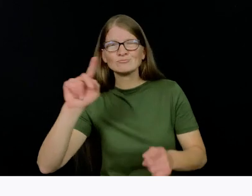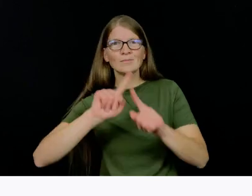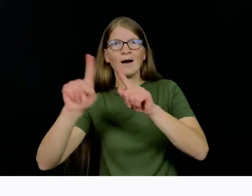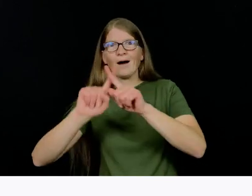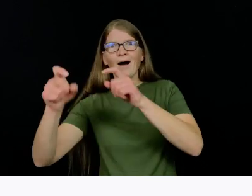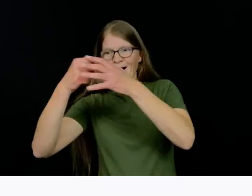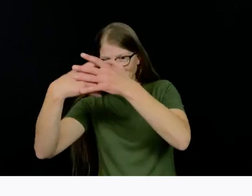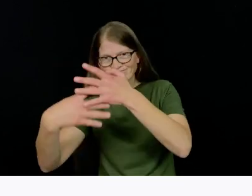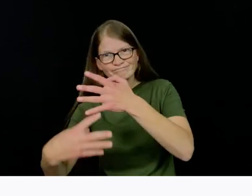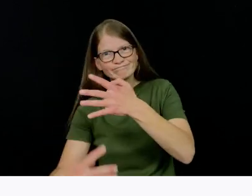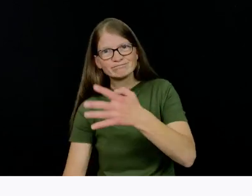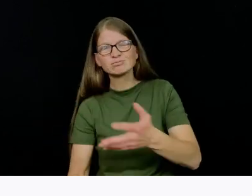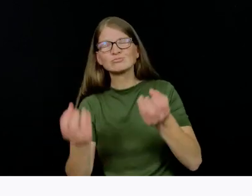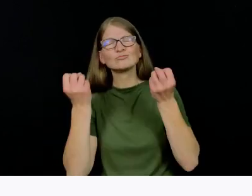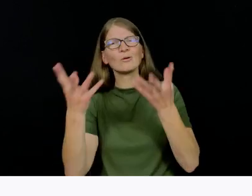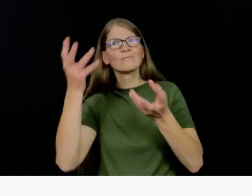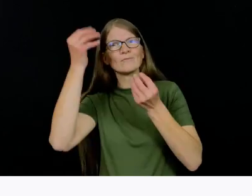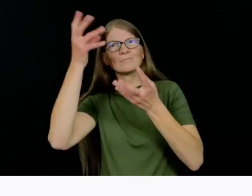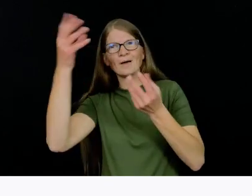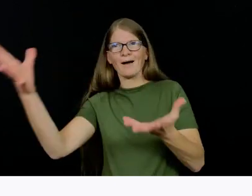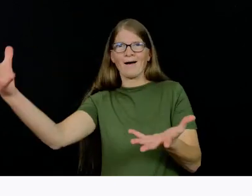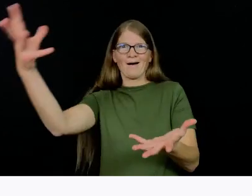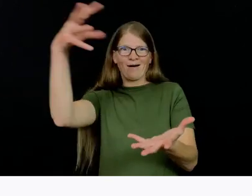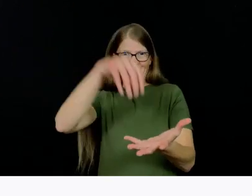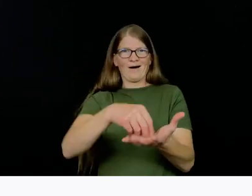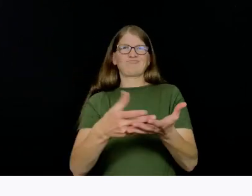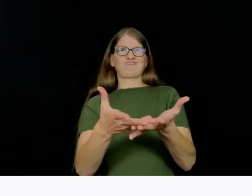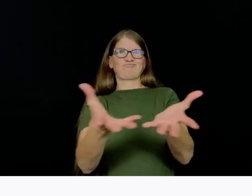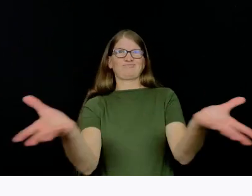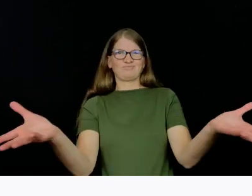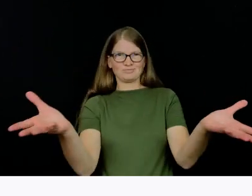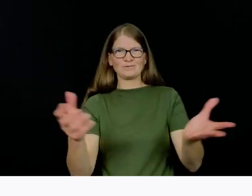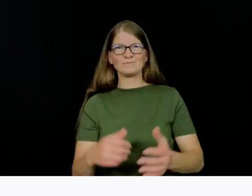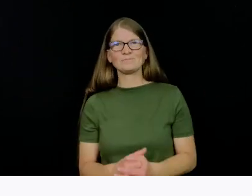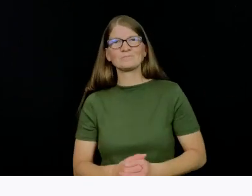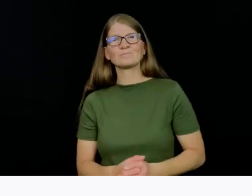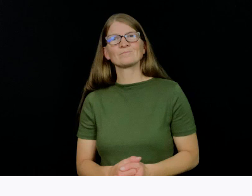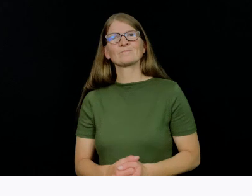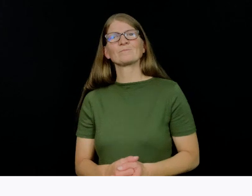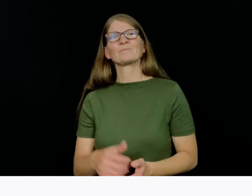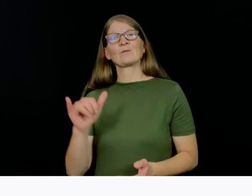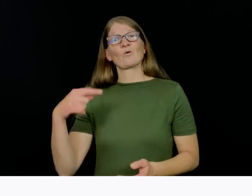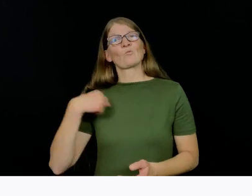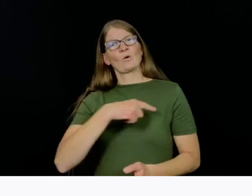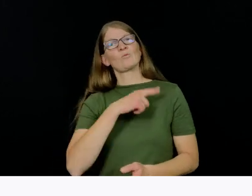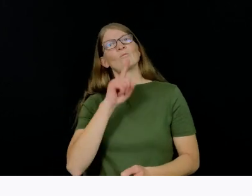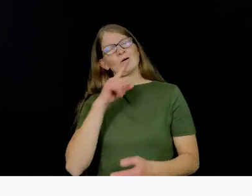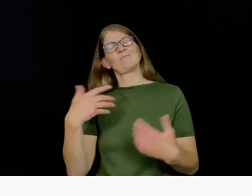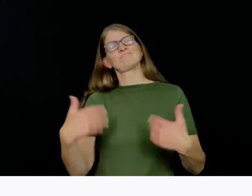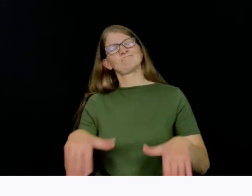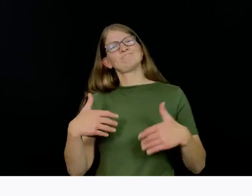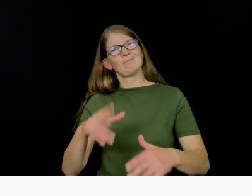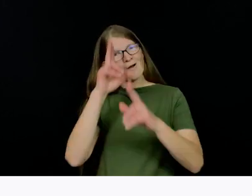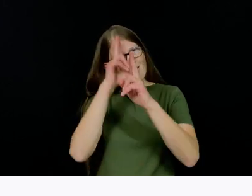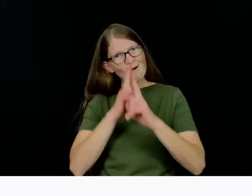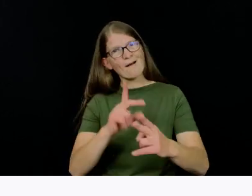في طرق وصول الأشخاص إلى المعلومات نحن نشعر بالتواضع والفخر لأن الناس يستمرون في استخدام Google